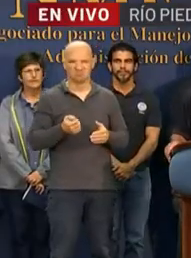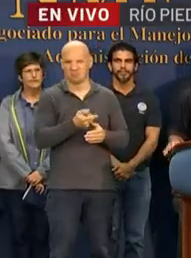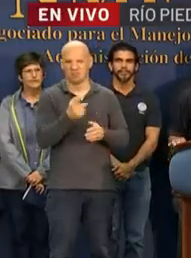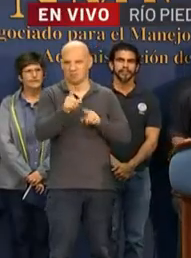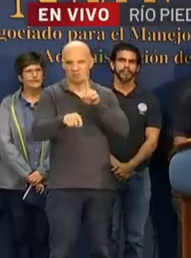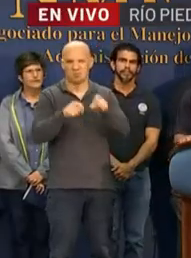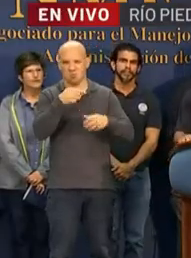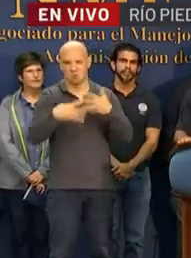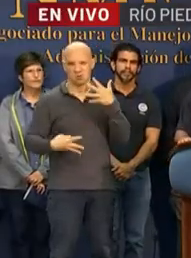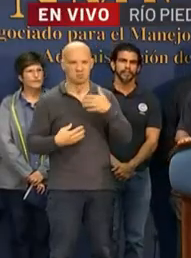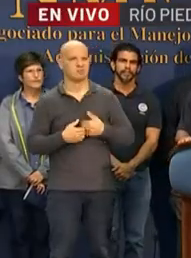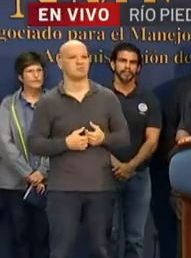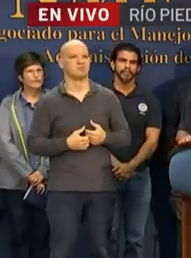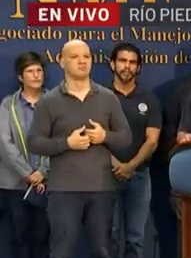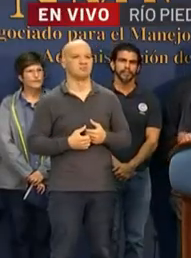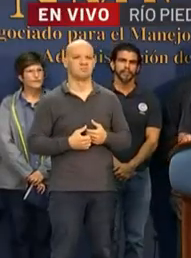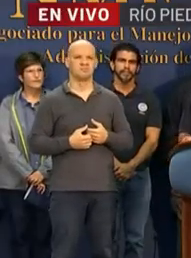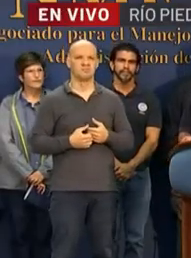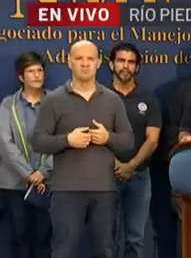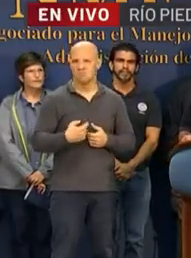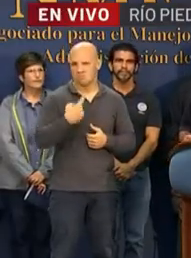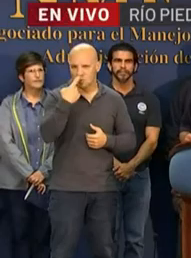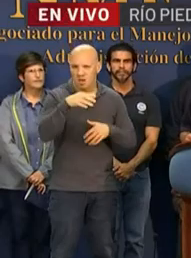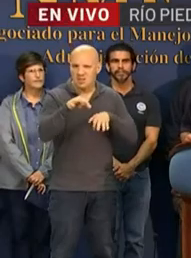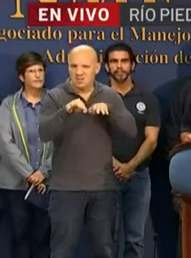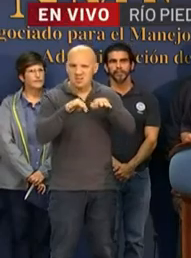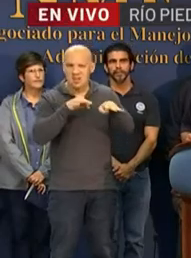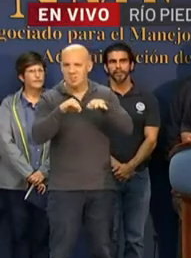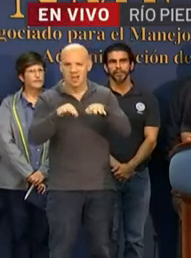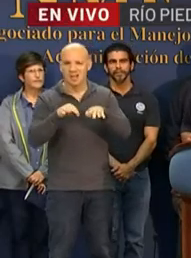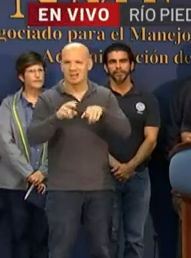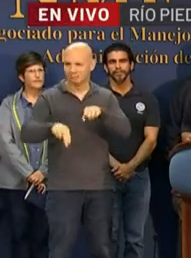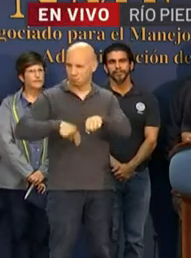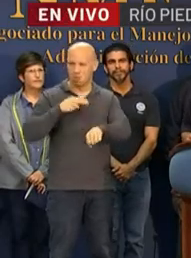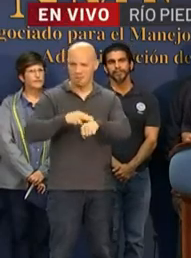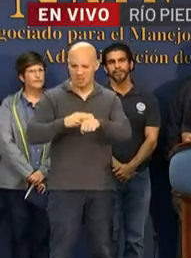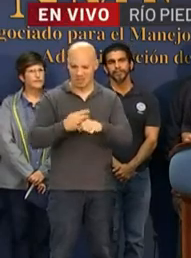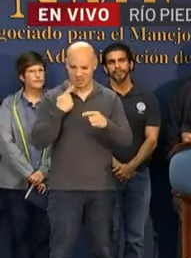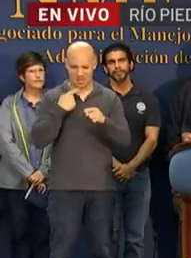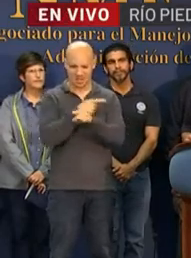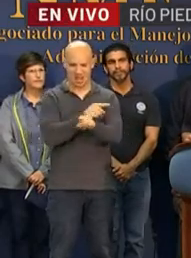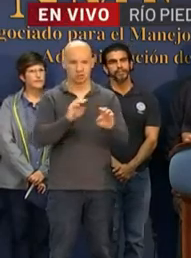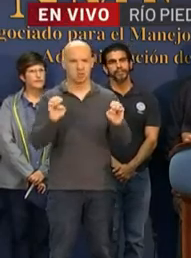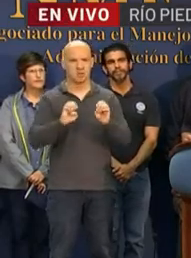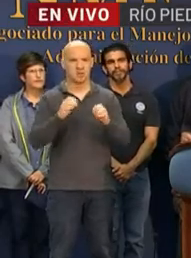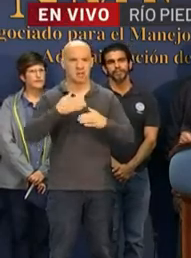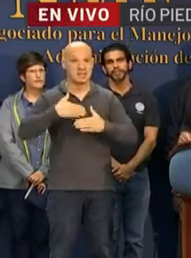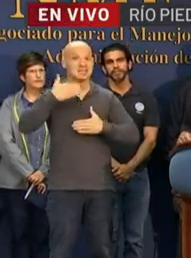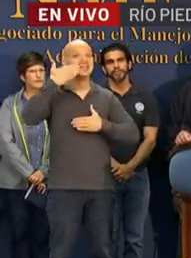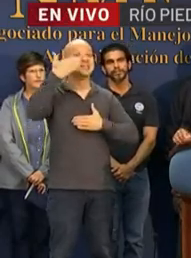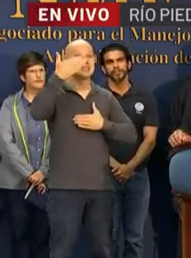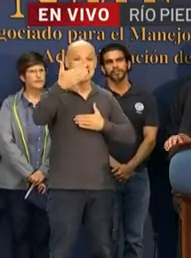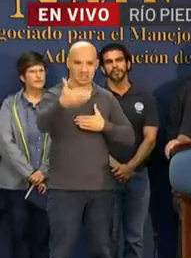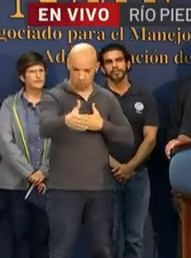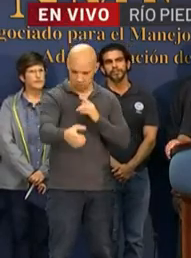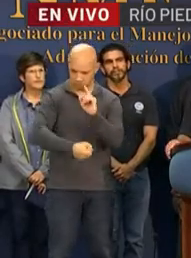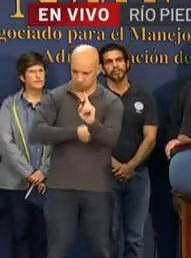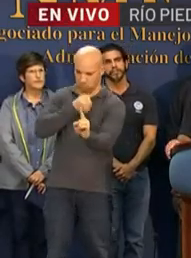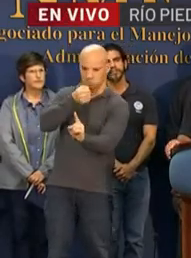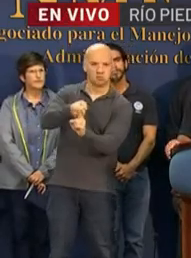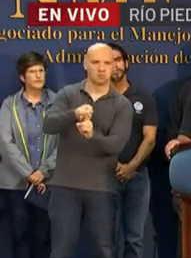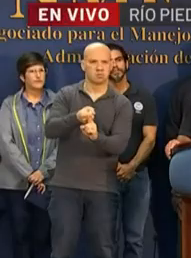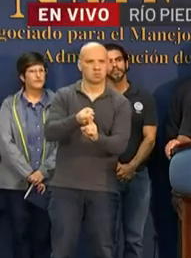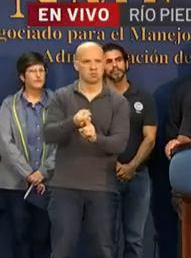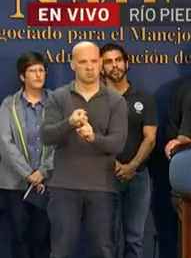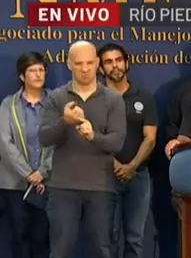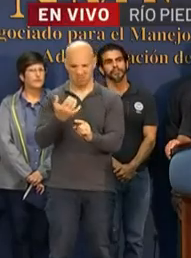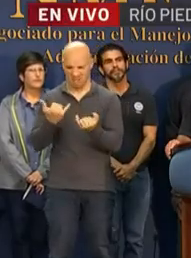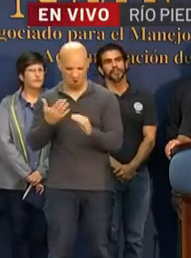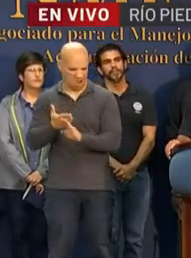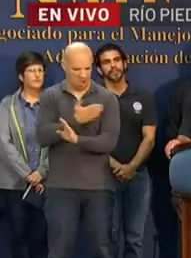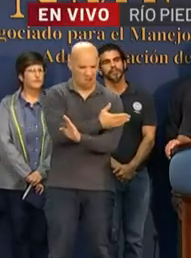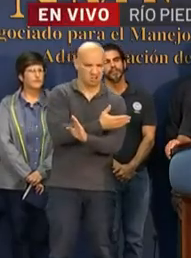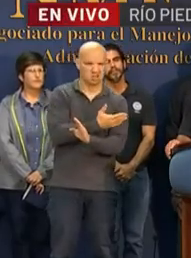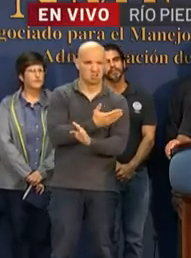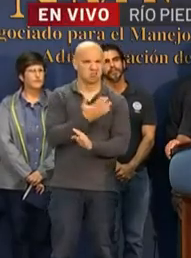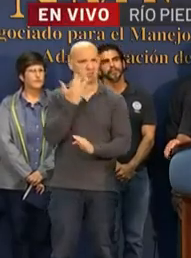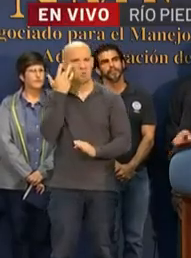MARÍA Y DIFERENTES PORCIONES DE